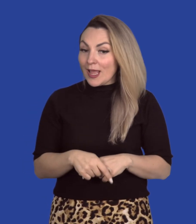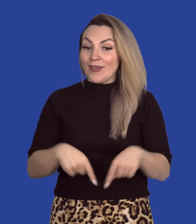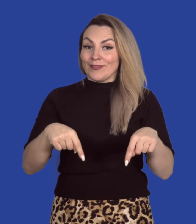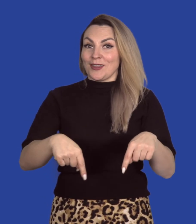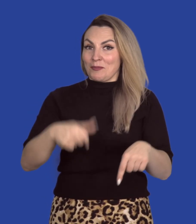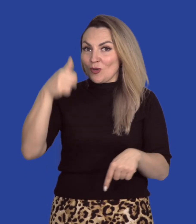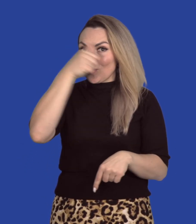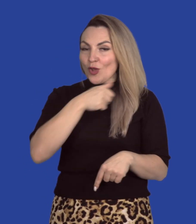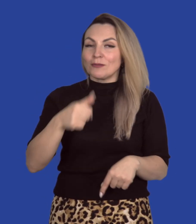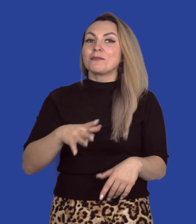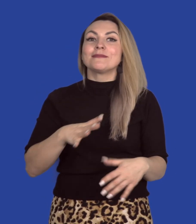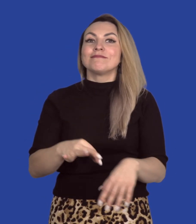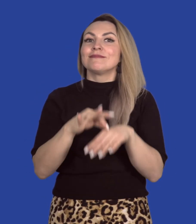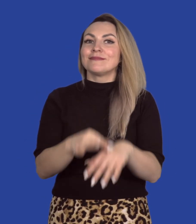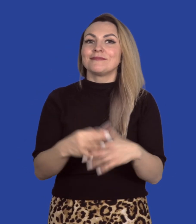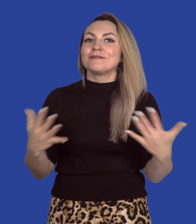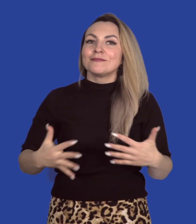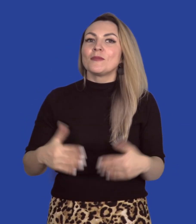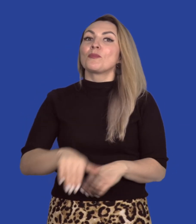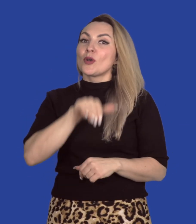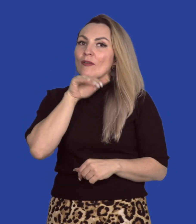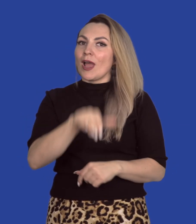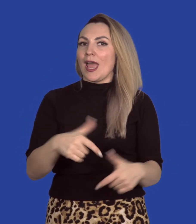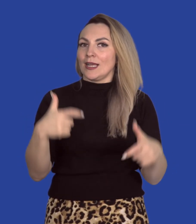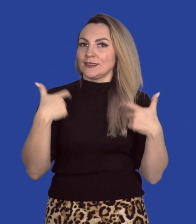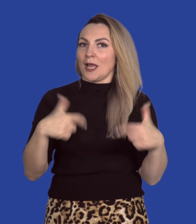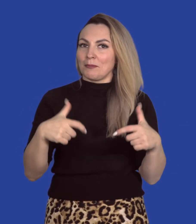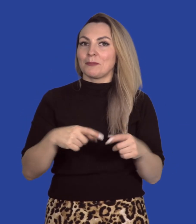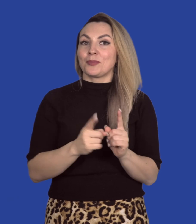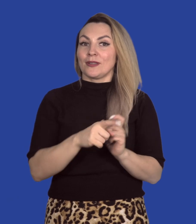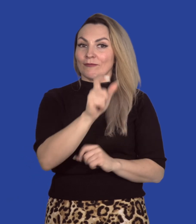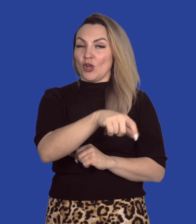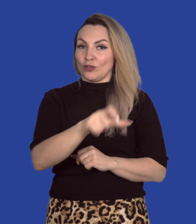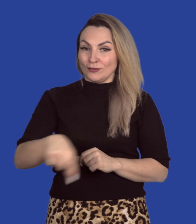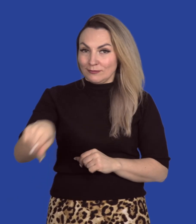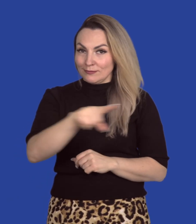В этом году ЦОК провел первые профессиональные экзамены переводчиков.